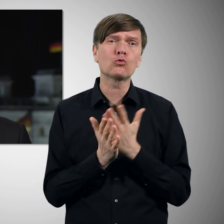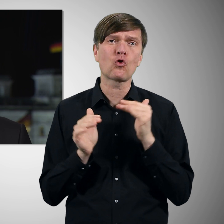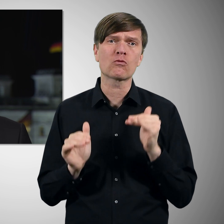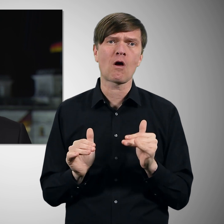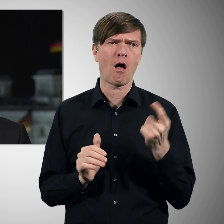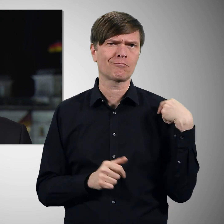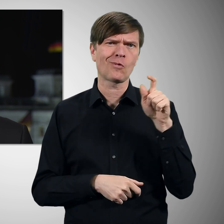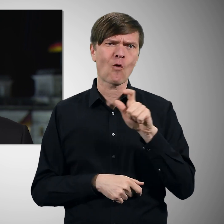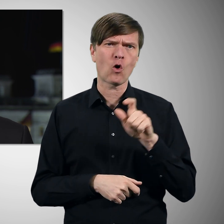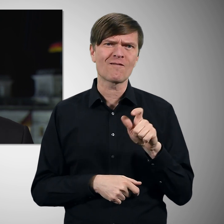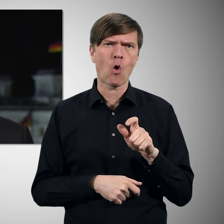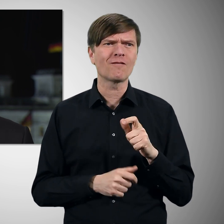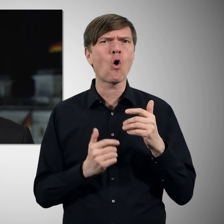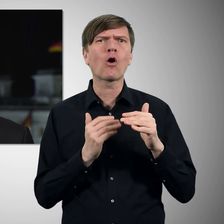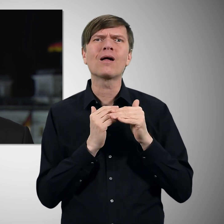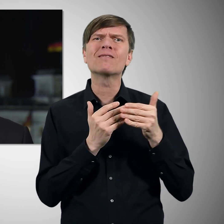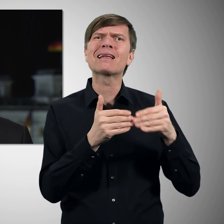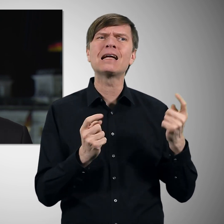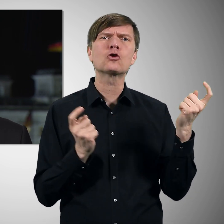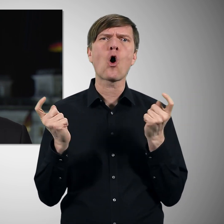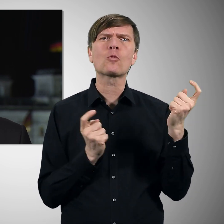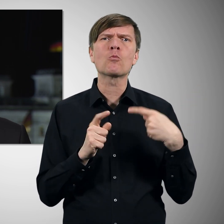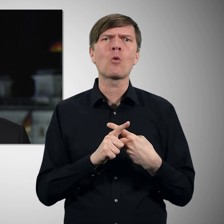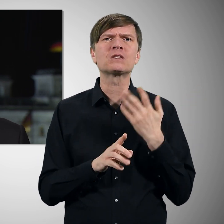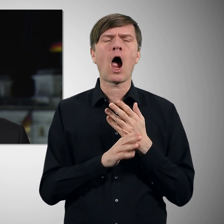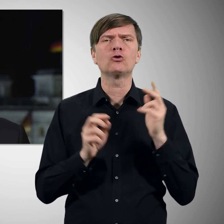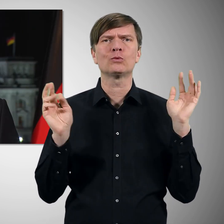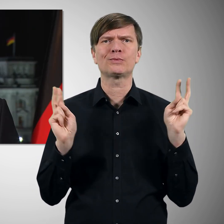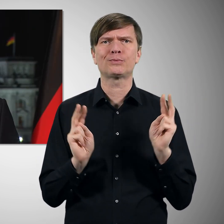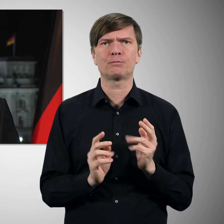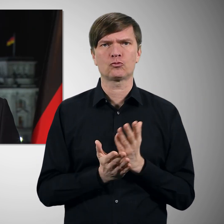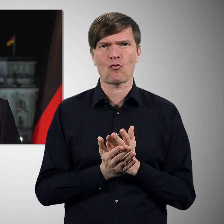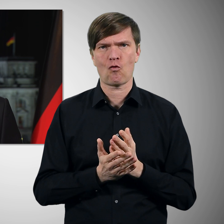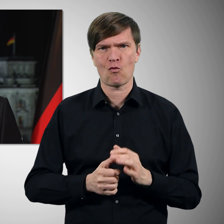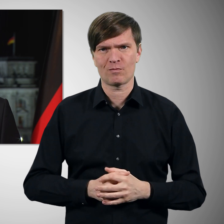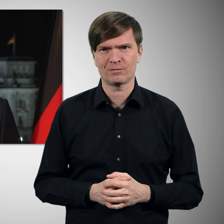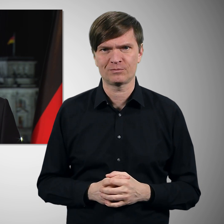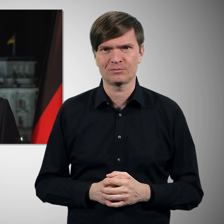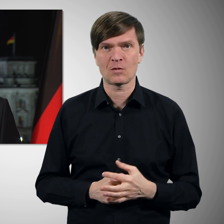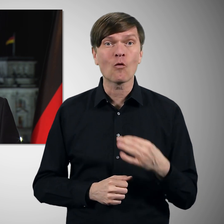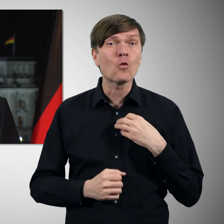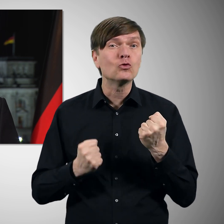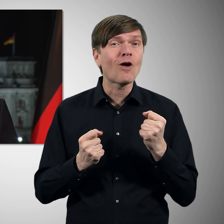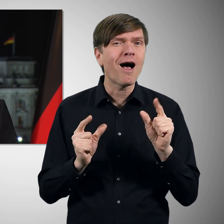die über diese Grenzen kommen, spürbar gesunken. Stark macht uns auch unsere Demokratie.